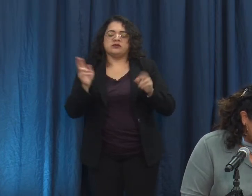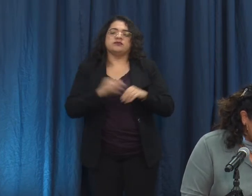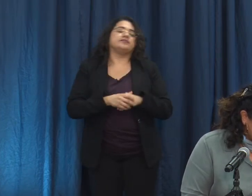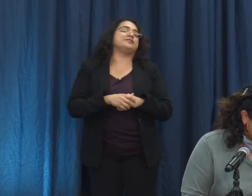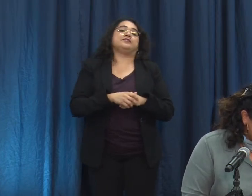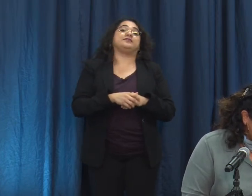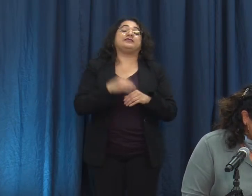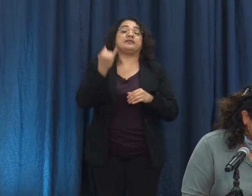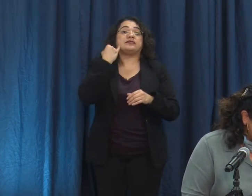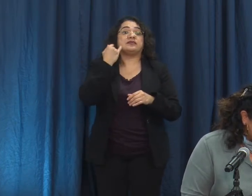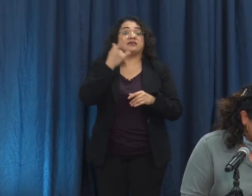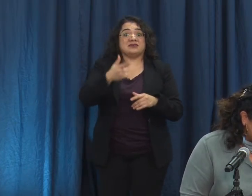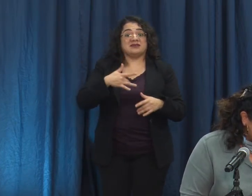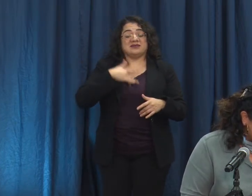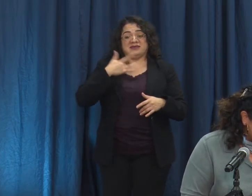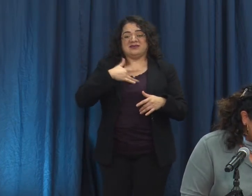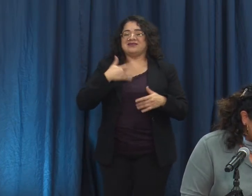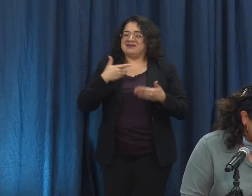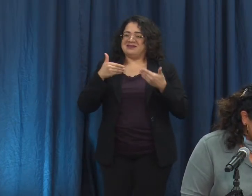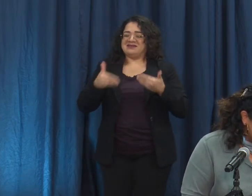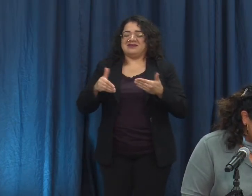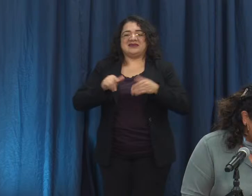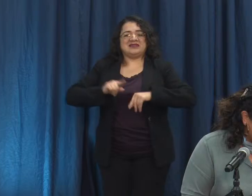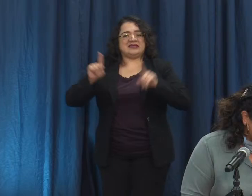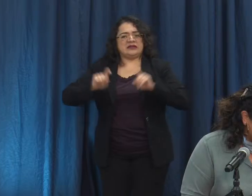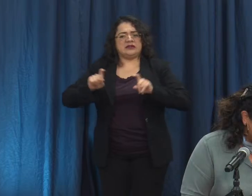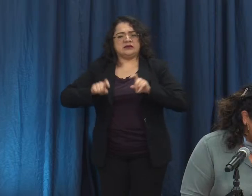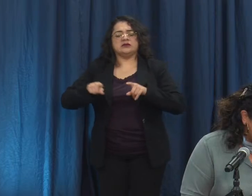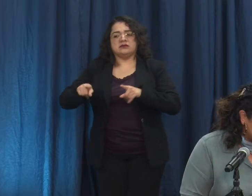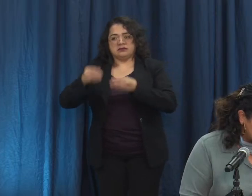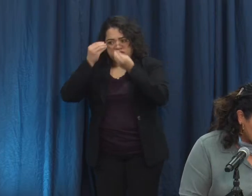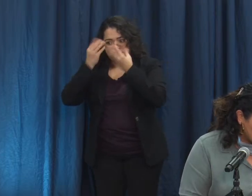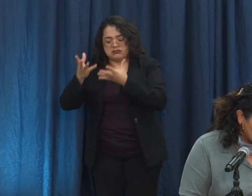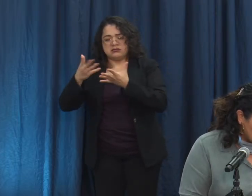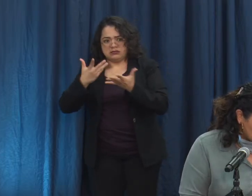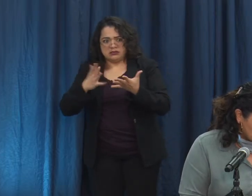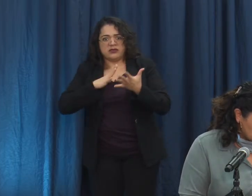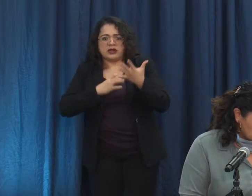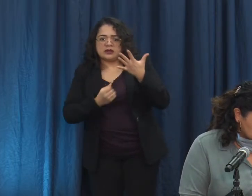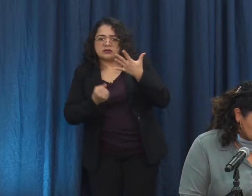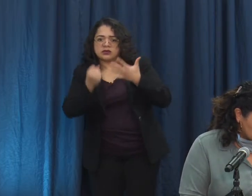puede visit a la página de pruebas echo VDC Nueve de la ciudad también estamos